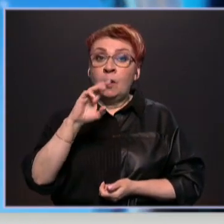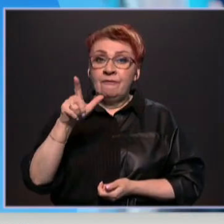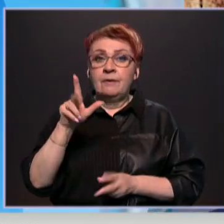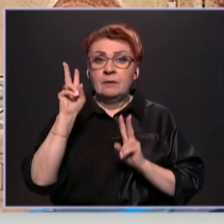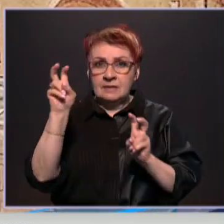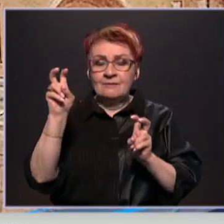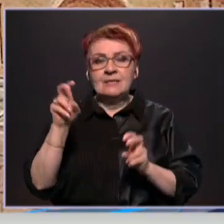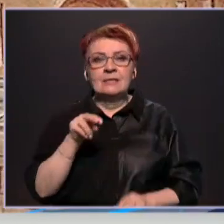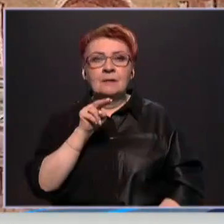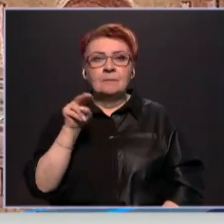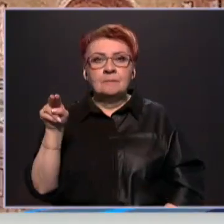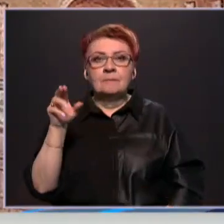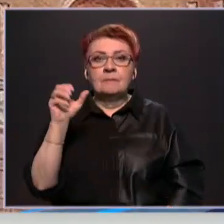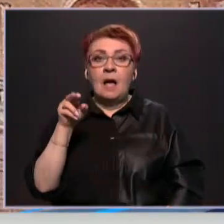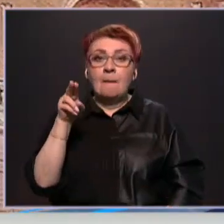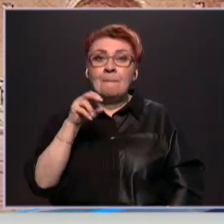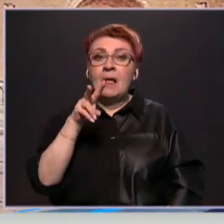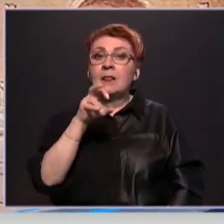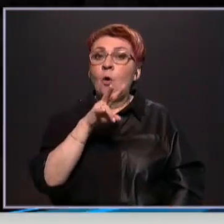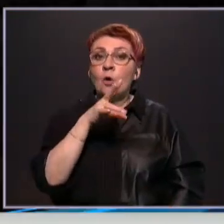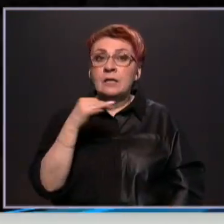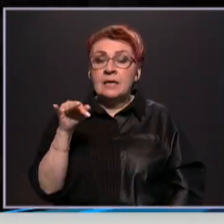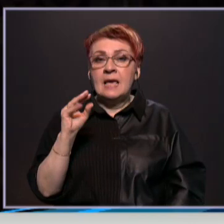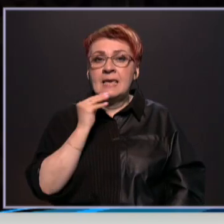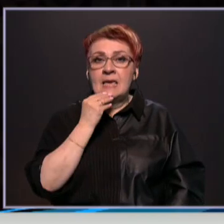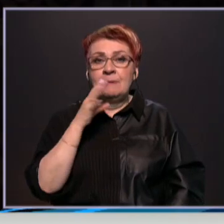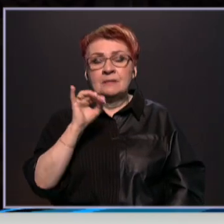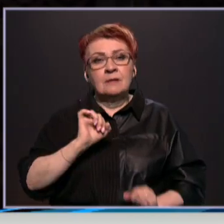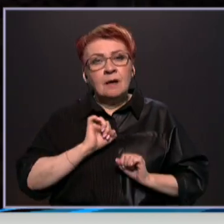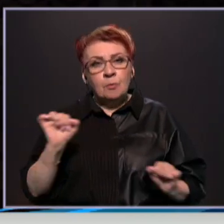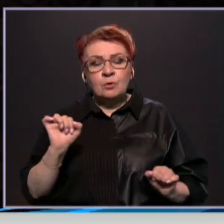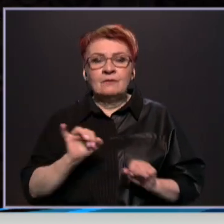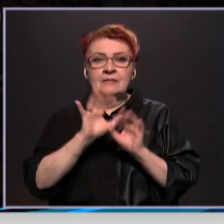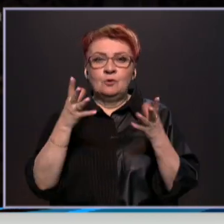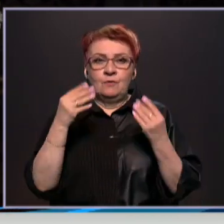преподобный апполонии египетский о жизни и духовном подвиге Святого дня расскажет дали